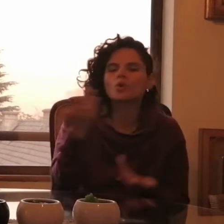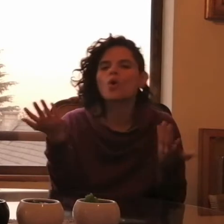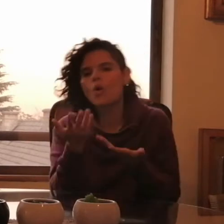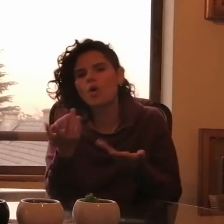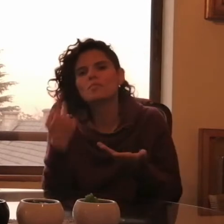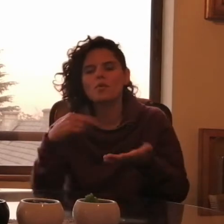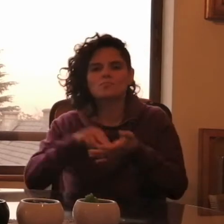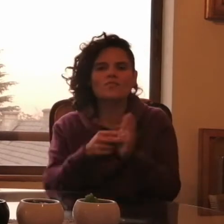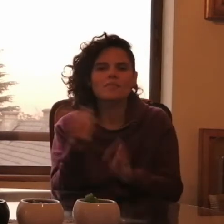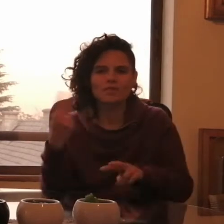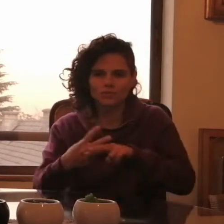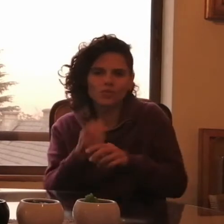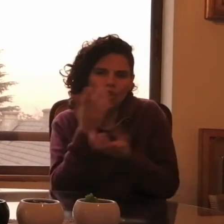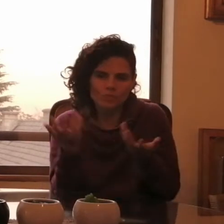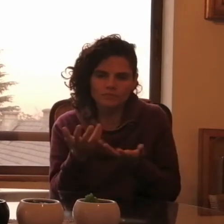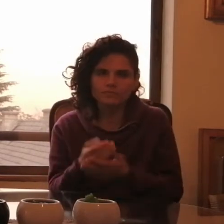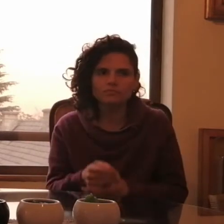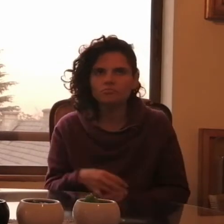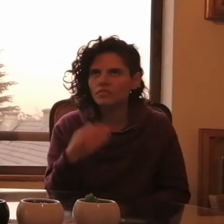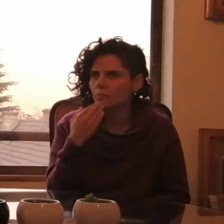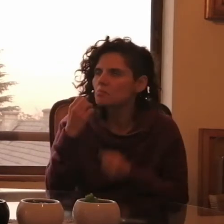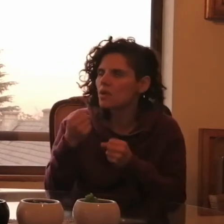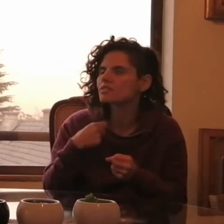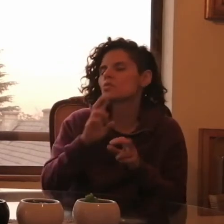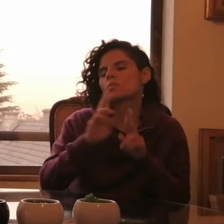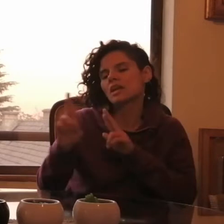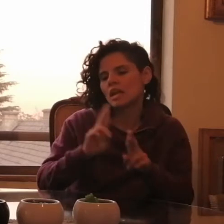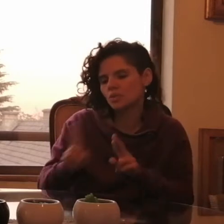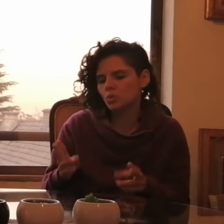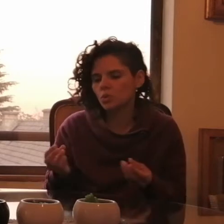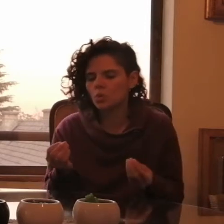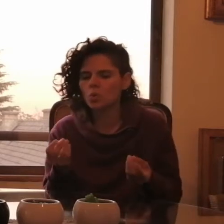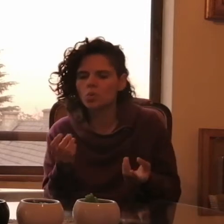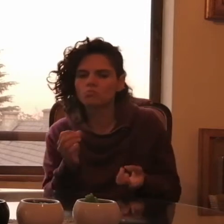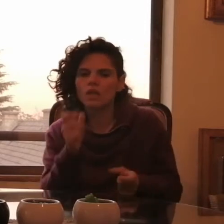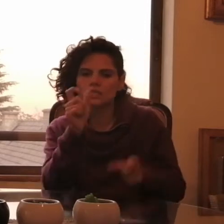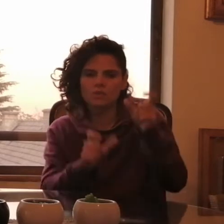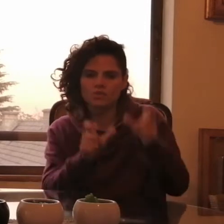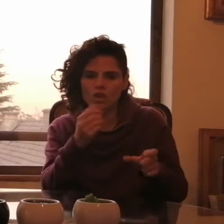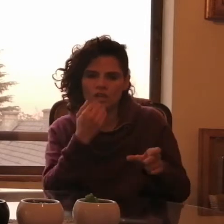de la relación o cómo está la gente que está trabajando en la construcción de lo